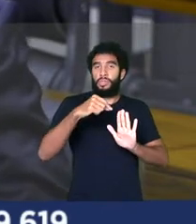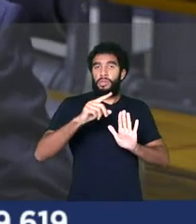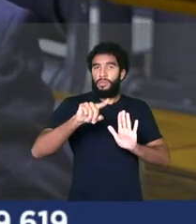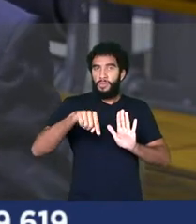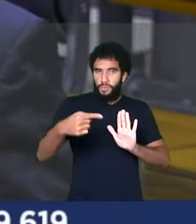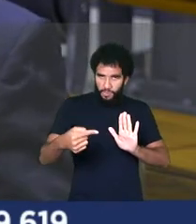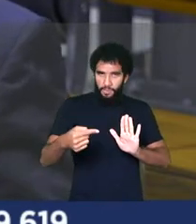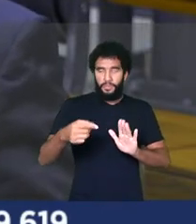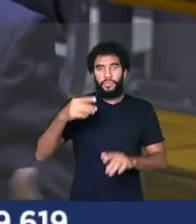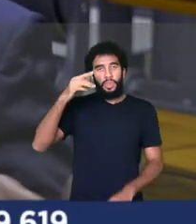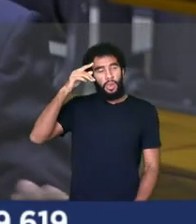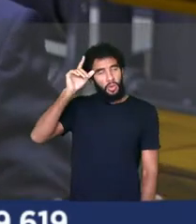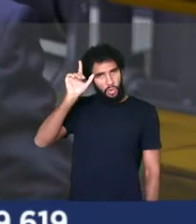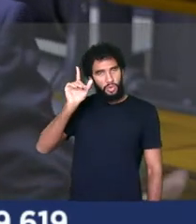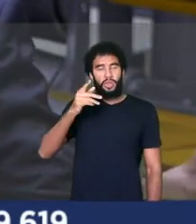ALÍQUOTA DO CID DE 17% É BAIXA. ESSE É O DESTAQUE